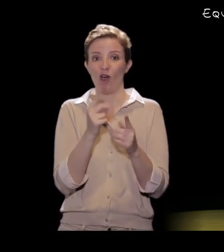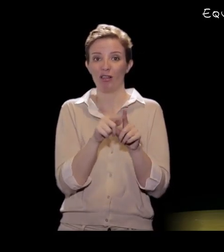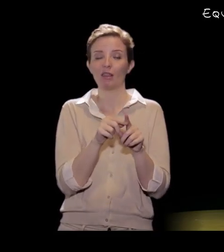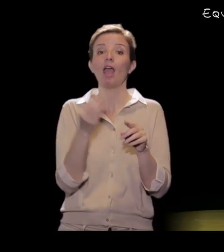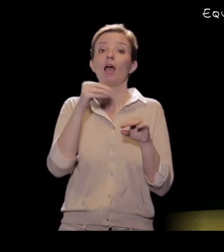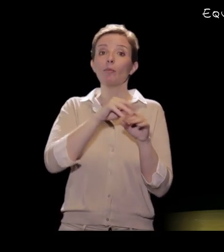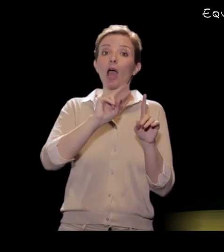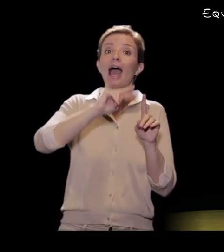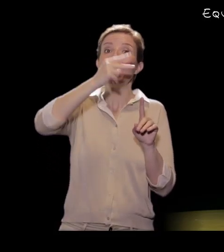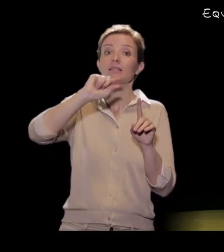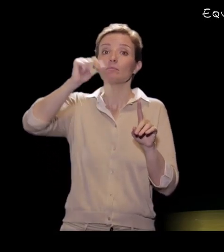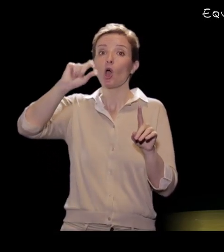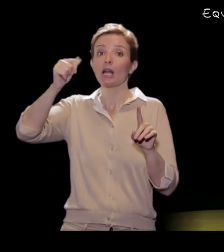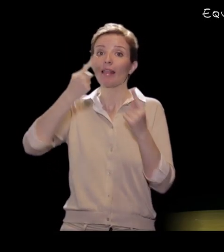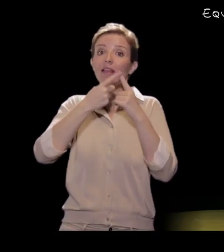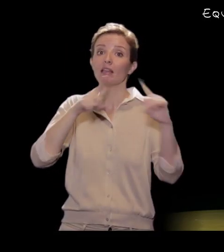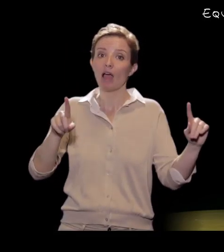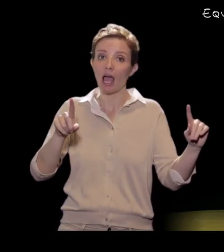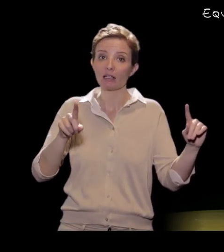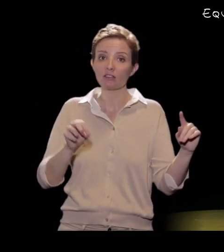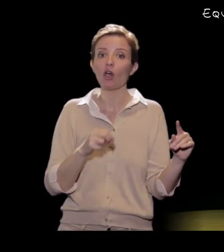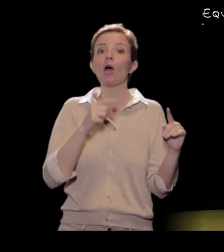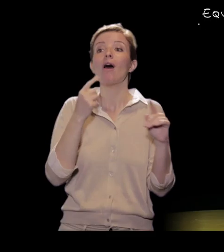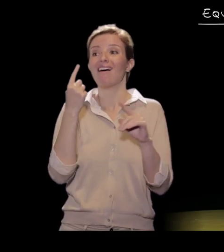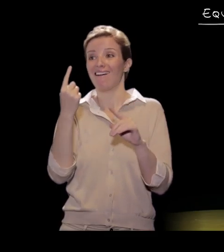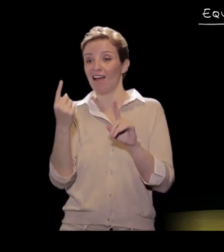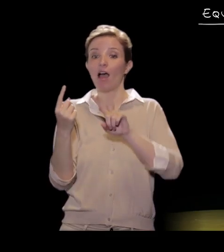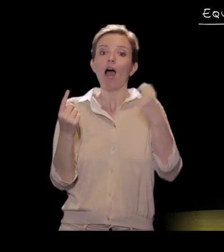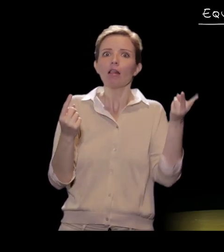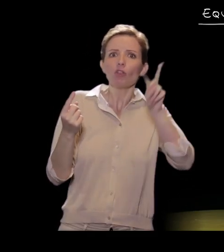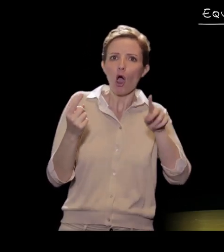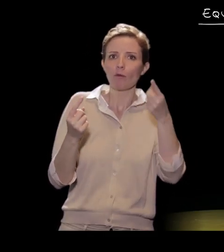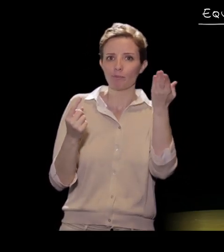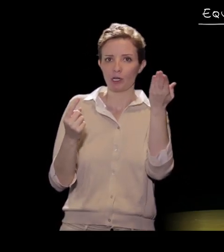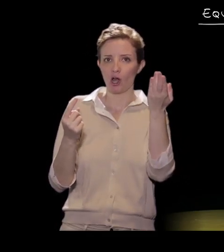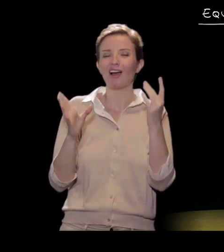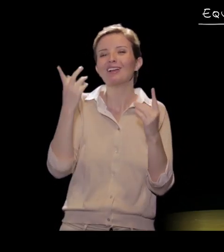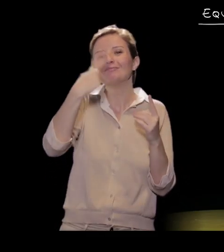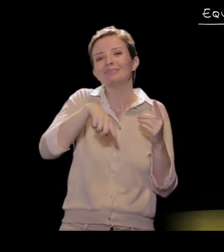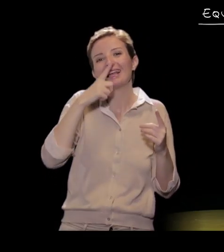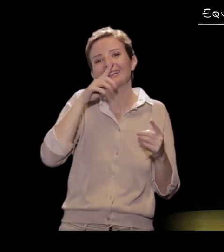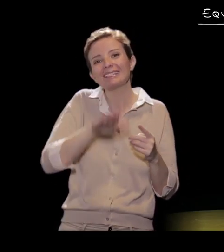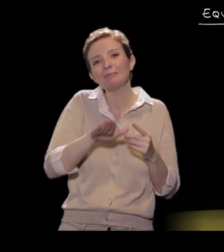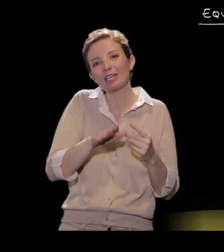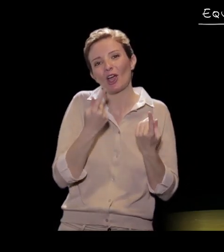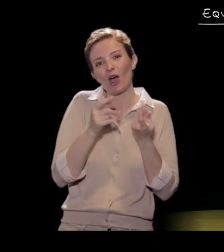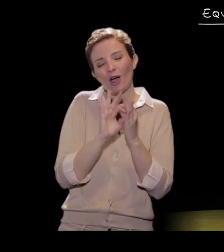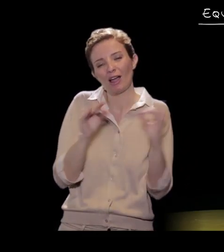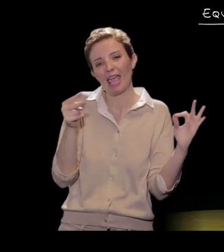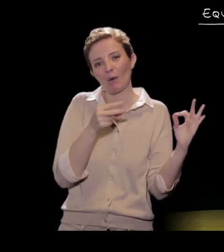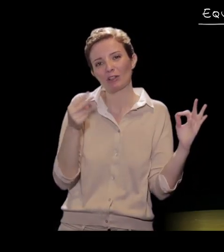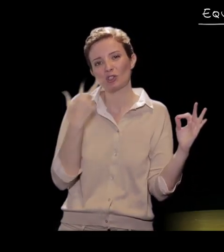che sono l'uno il doppio dell'altro. Questo è ciò che caratterizza le equazioni trinomie. Per poterle risolvere